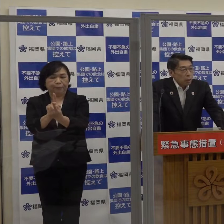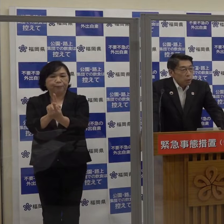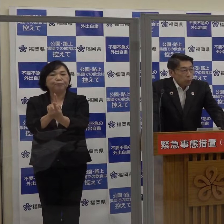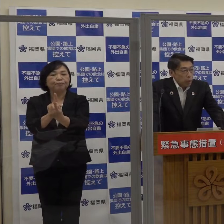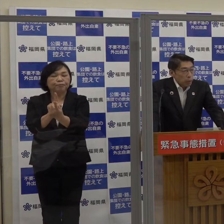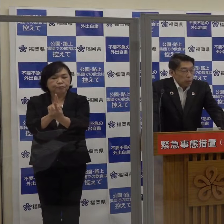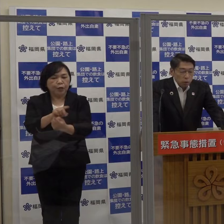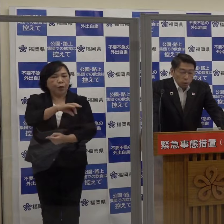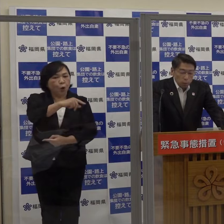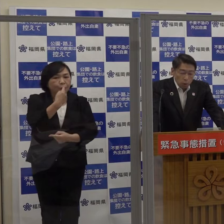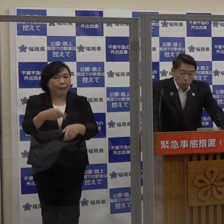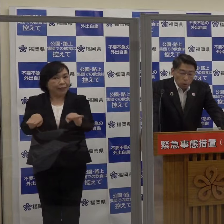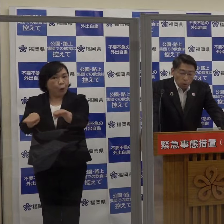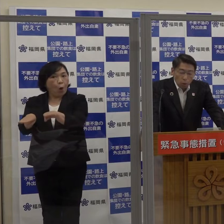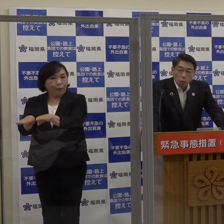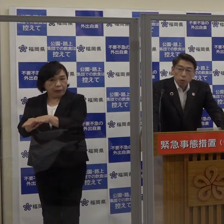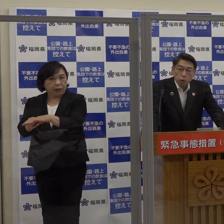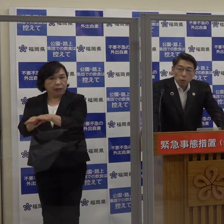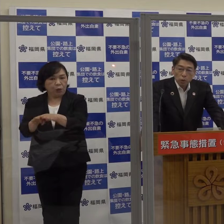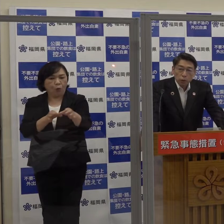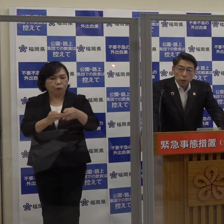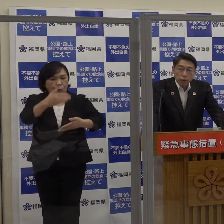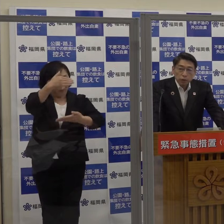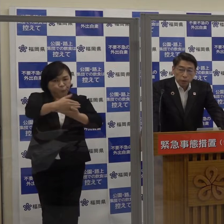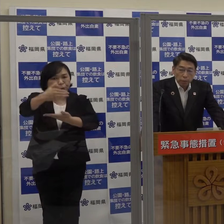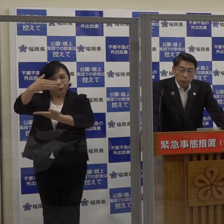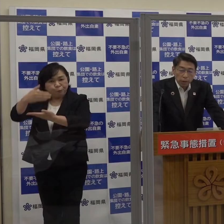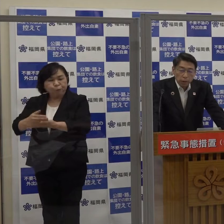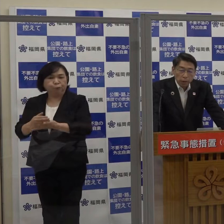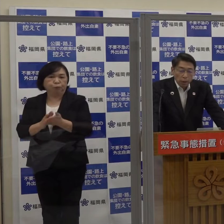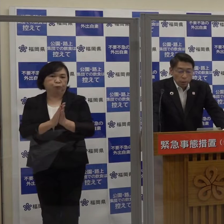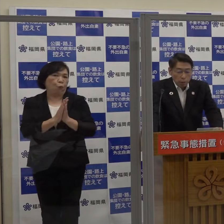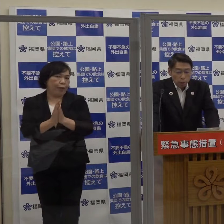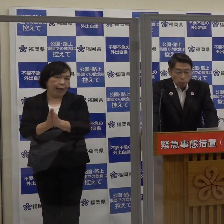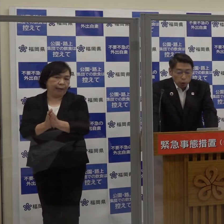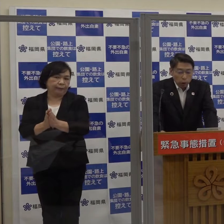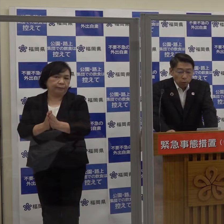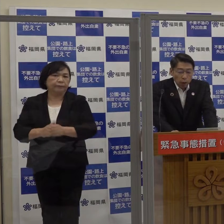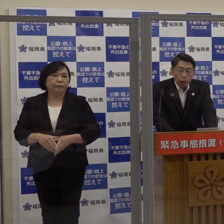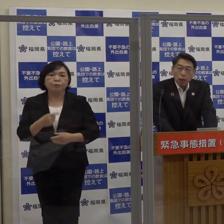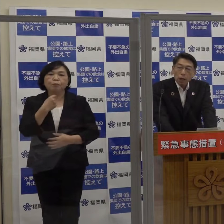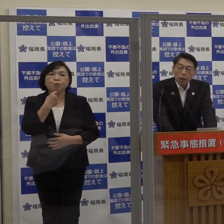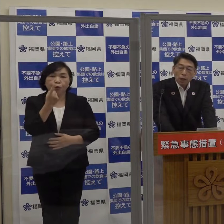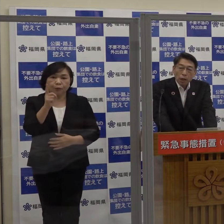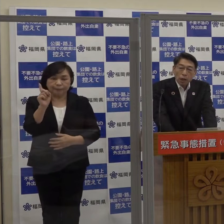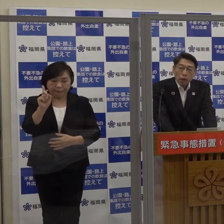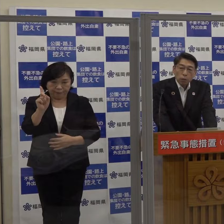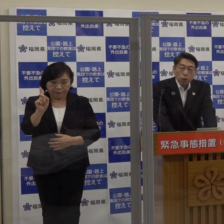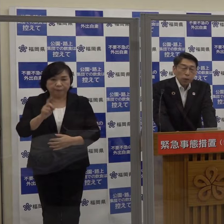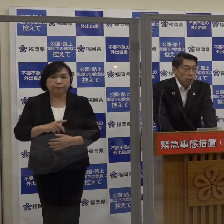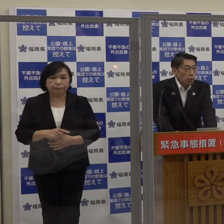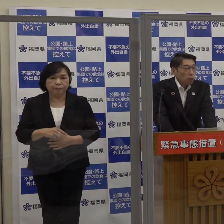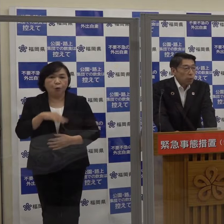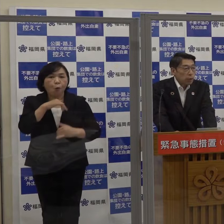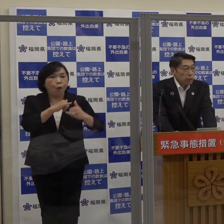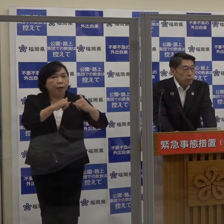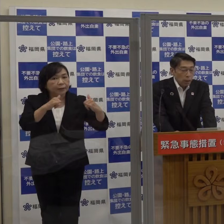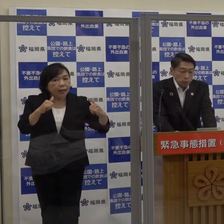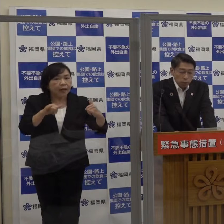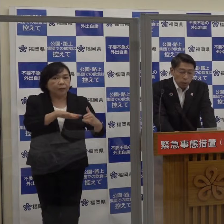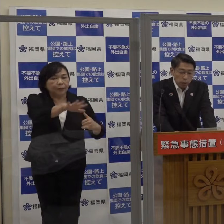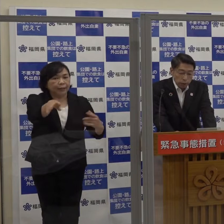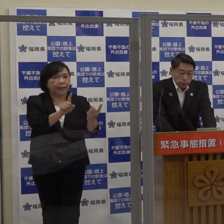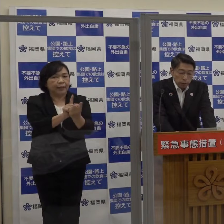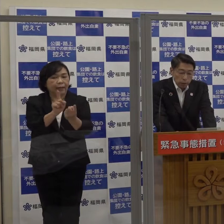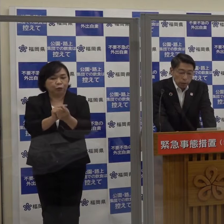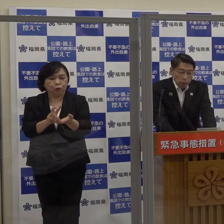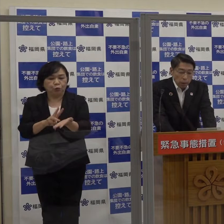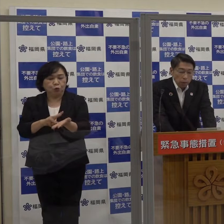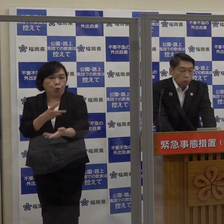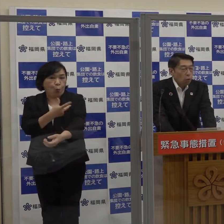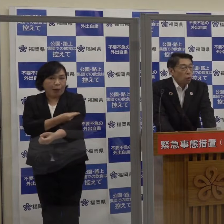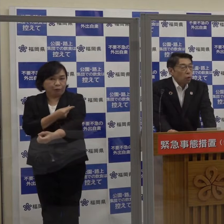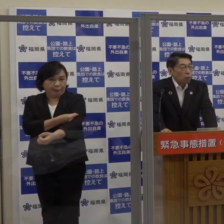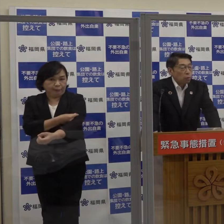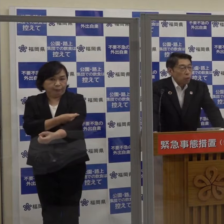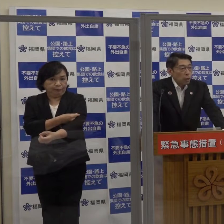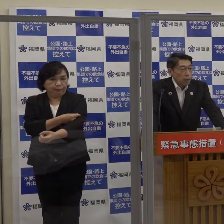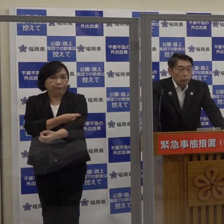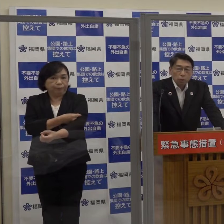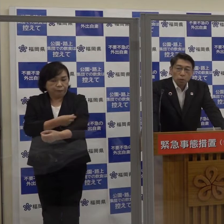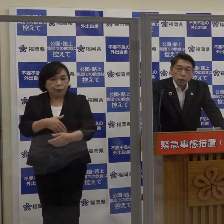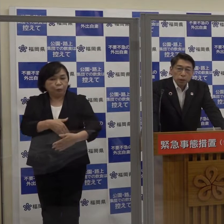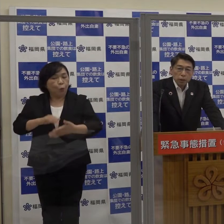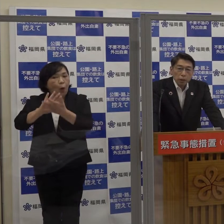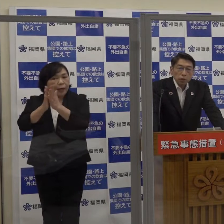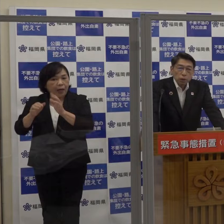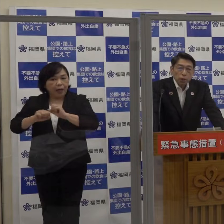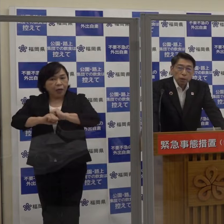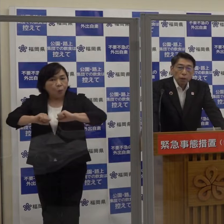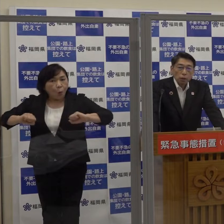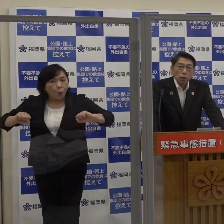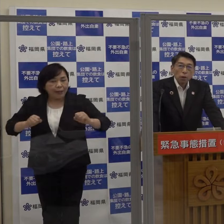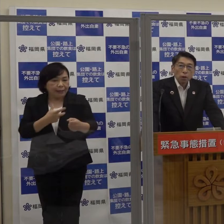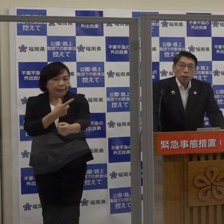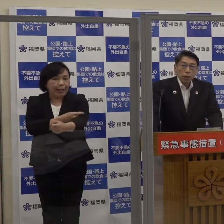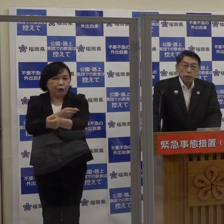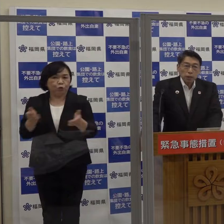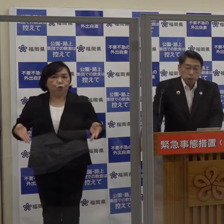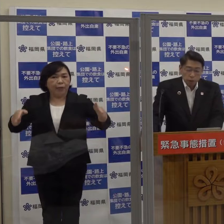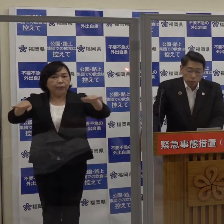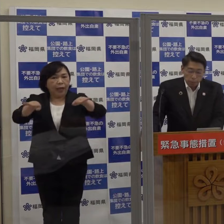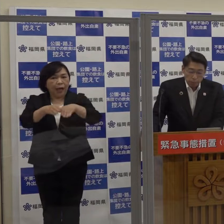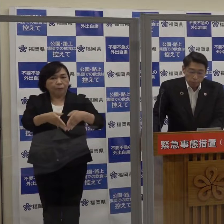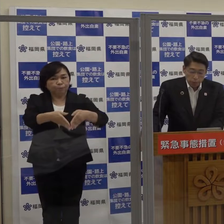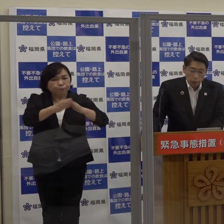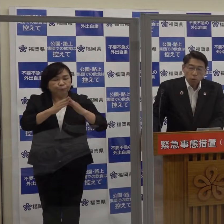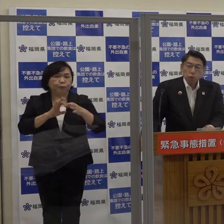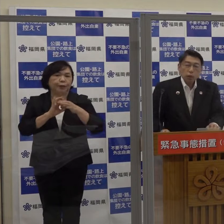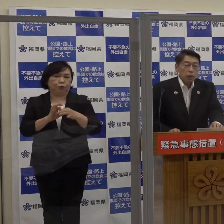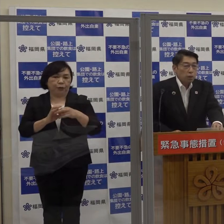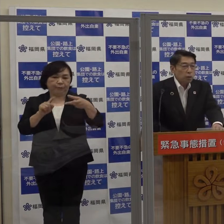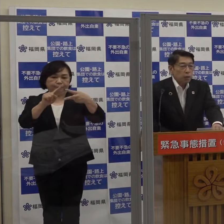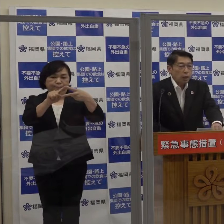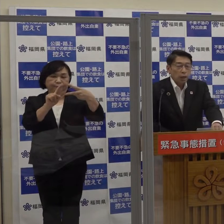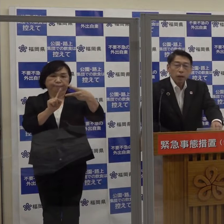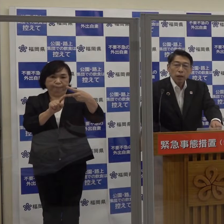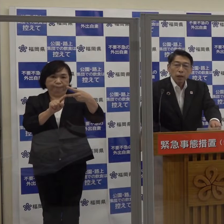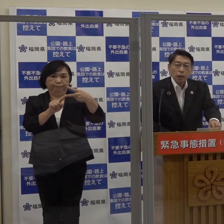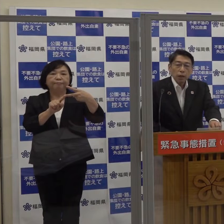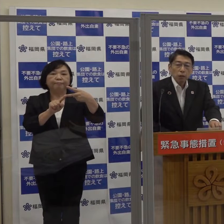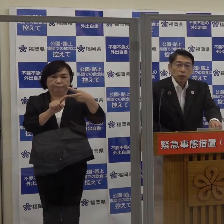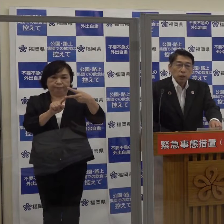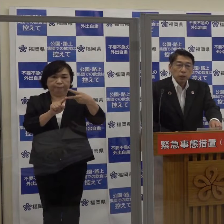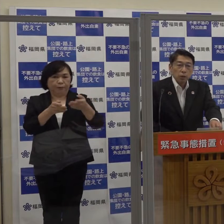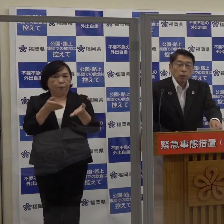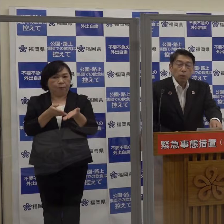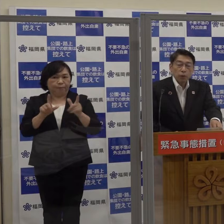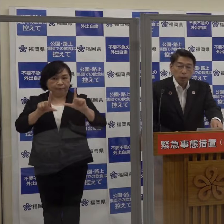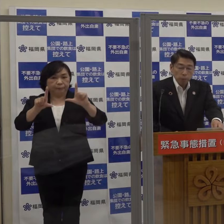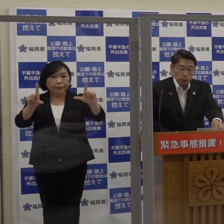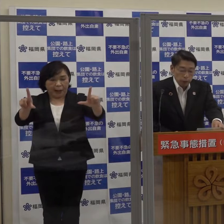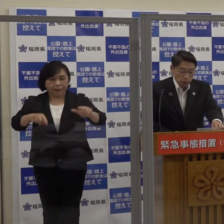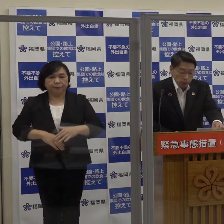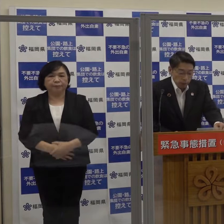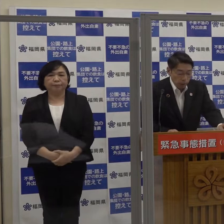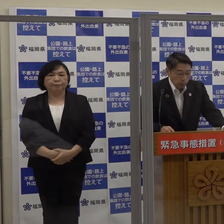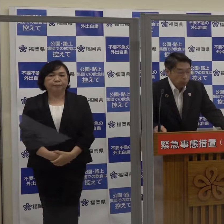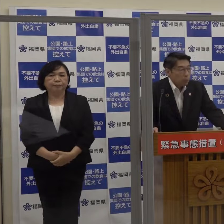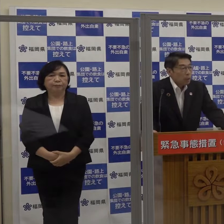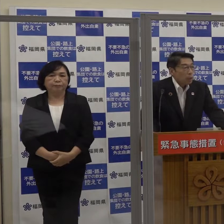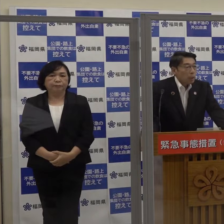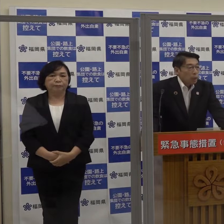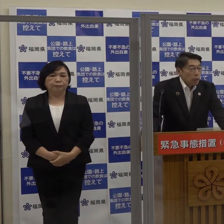土曜日 日曜日の休業要請 高齢者の皆さんに対するワクチンの「福岡県広域接種センター」の開設 この２点についてお知らせします